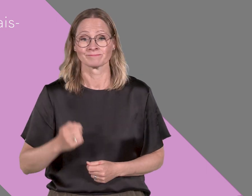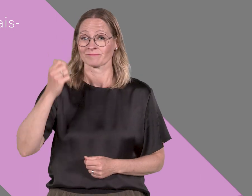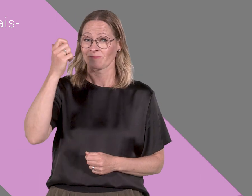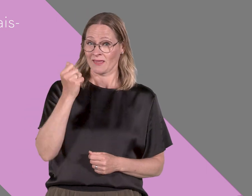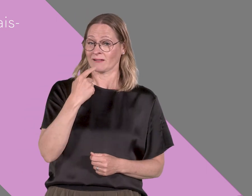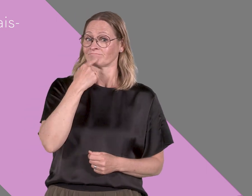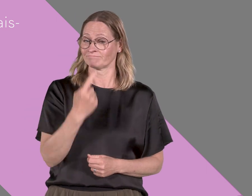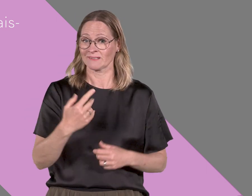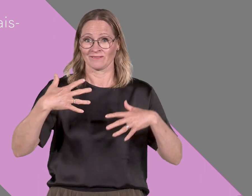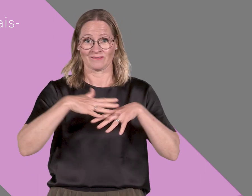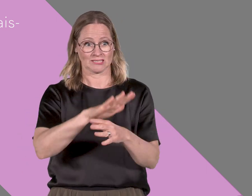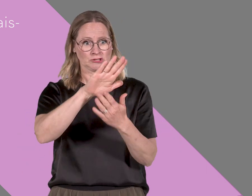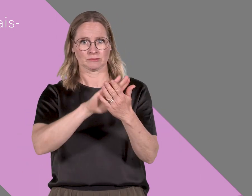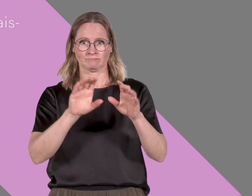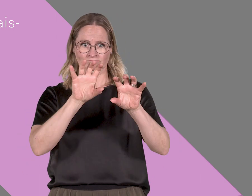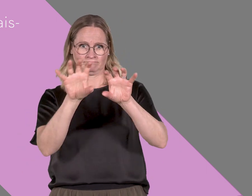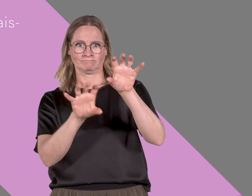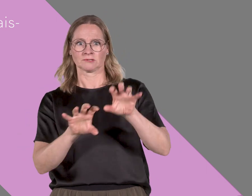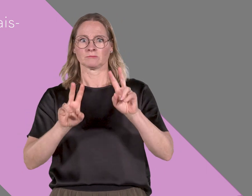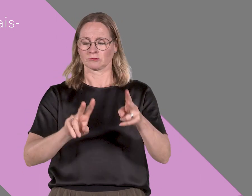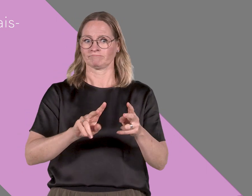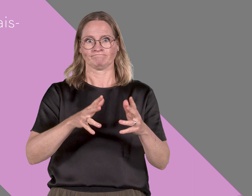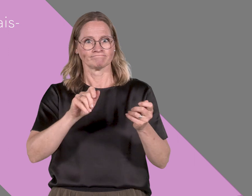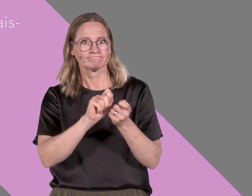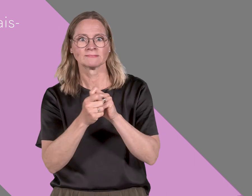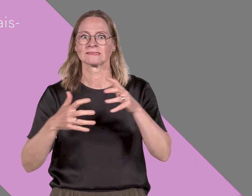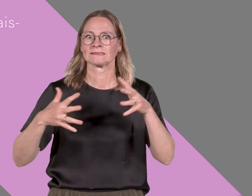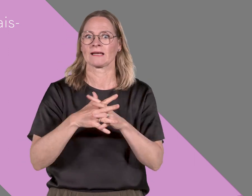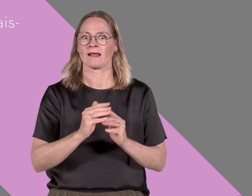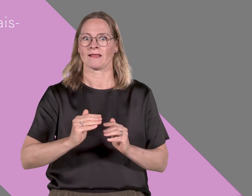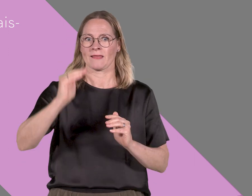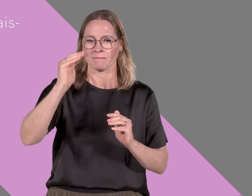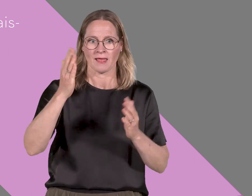Kelan mukaan verkkosivujen rakenne on nyt myös selkeämpi, -